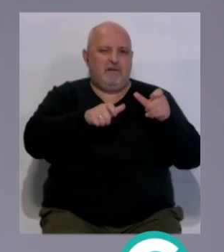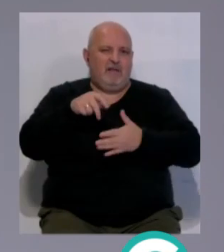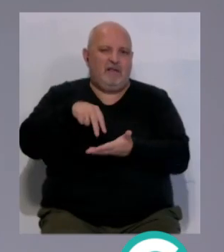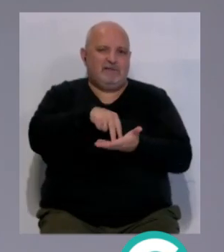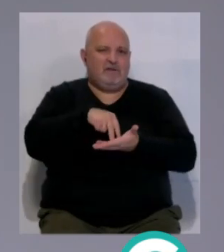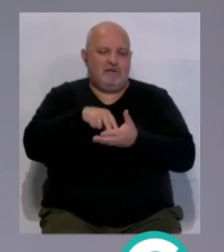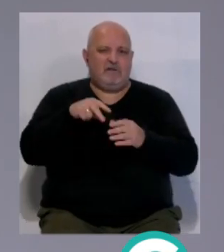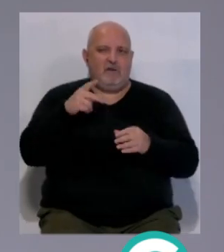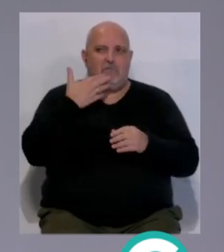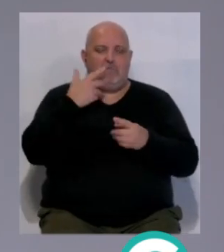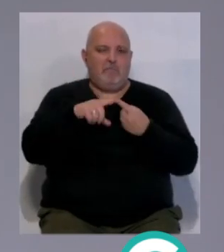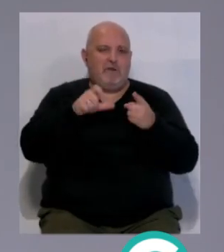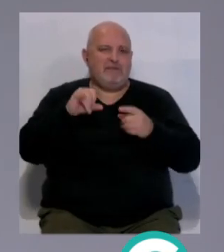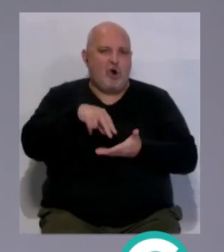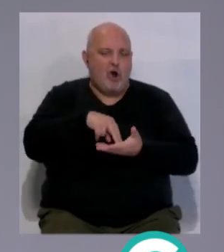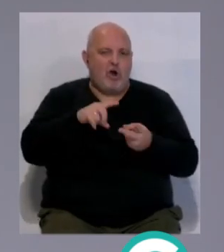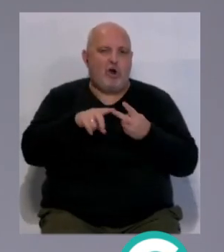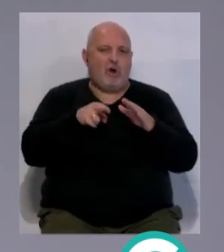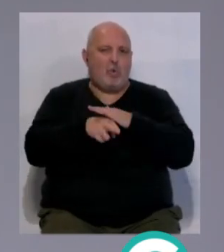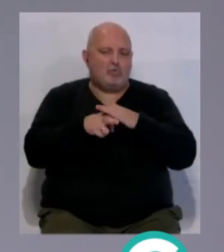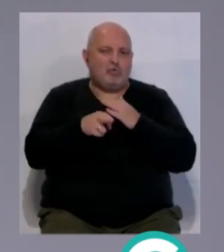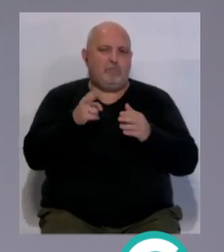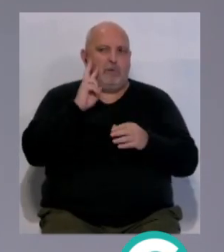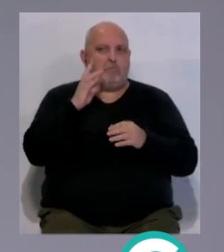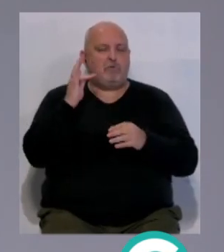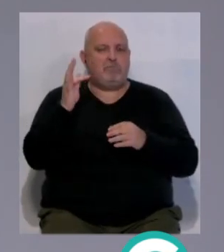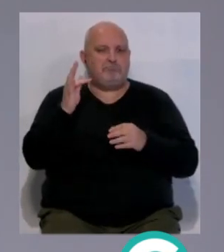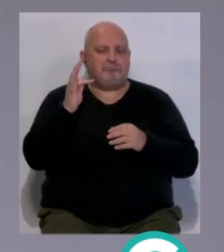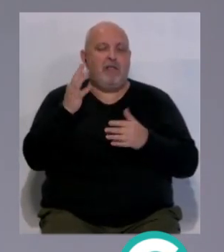desde entidades como personas sin hogar con recursos ven positiva la medida aunque dicen